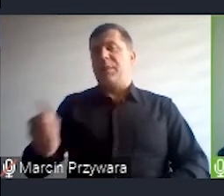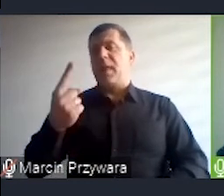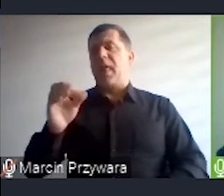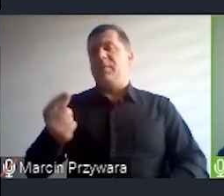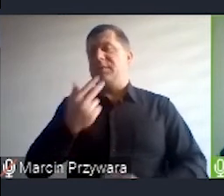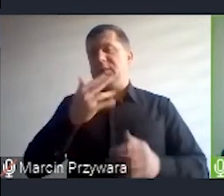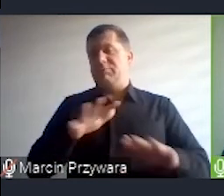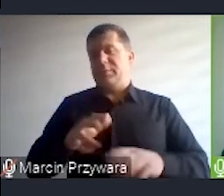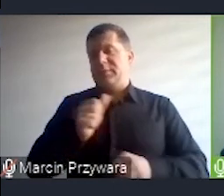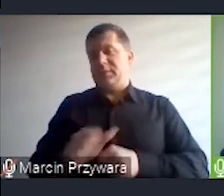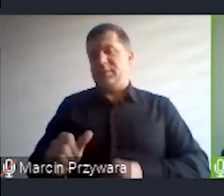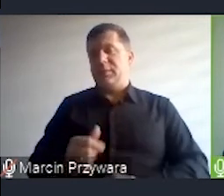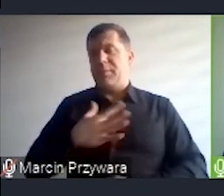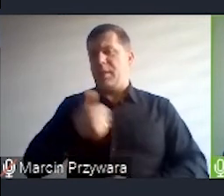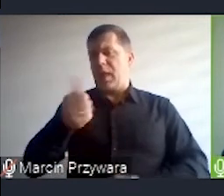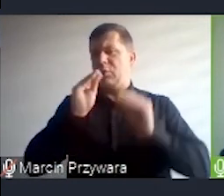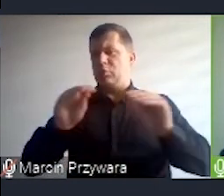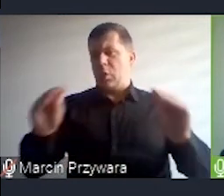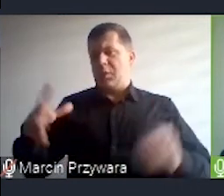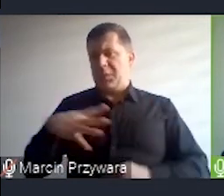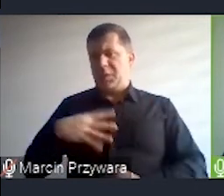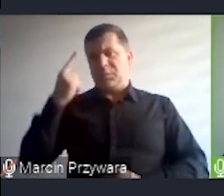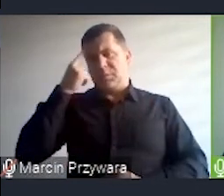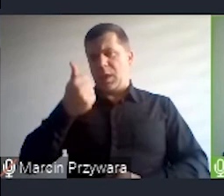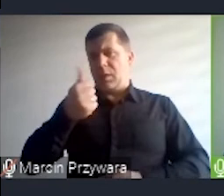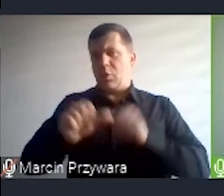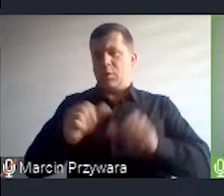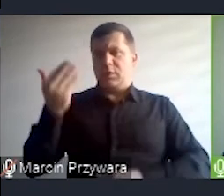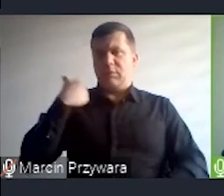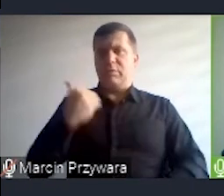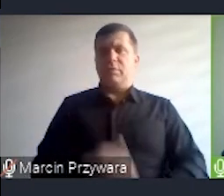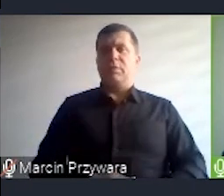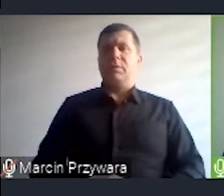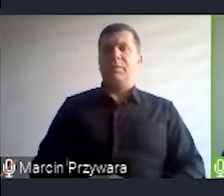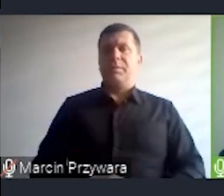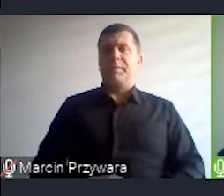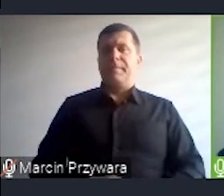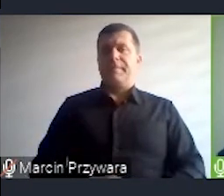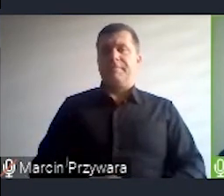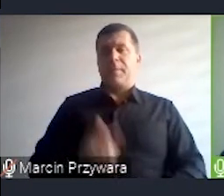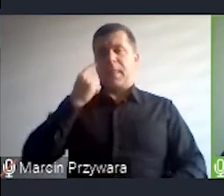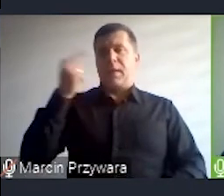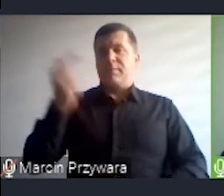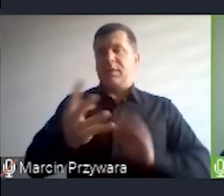Miałem z resztą na jednym ze szkoleń w ubiegłym roku, ubiegłym – 2019!